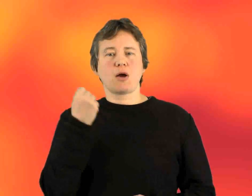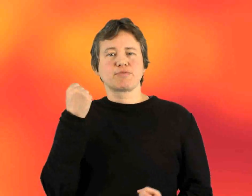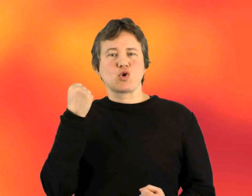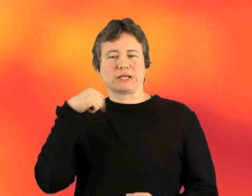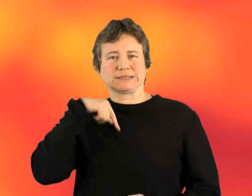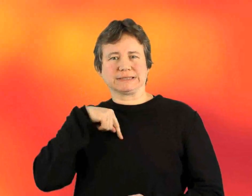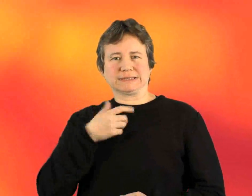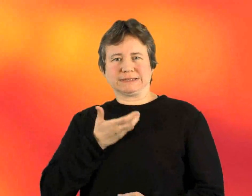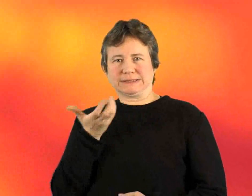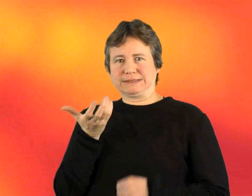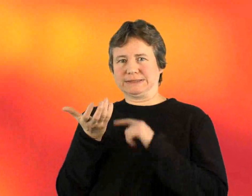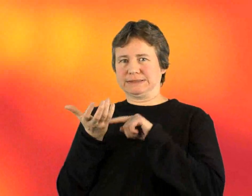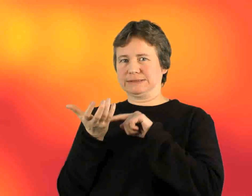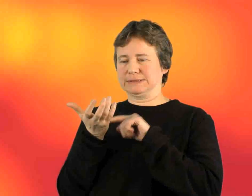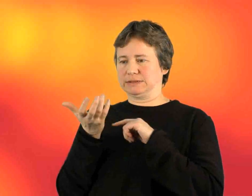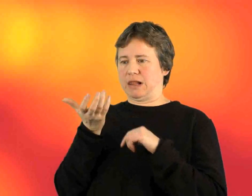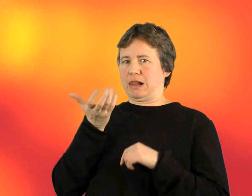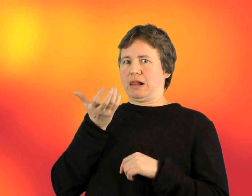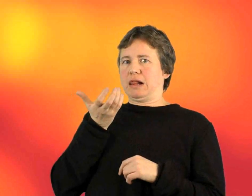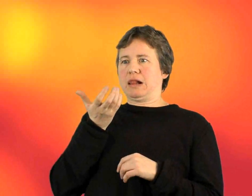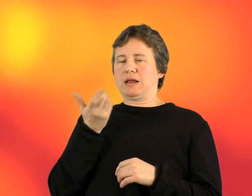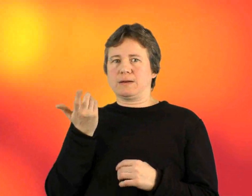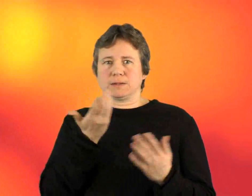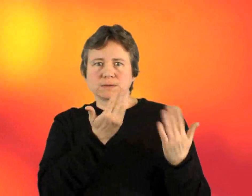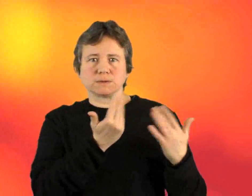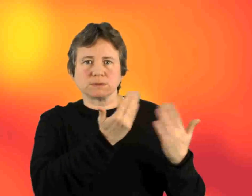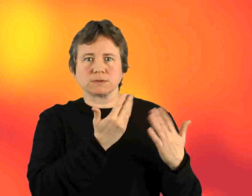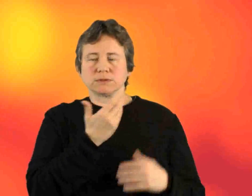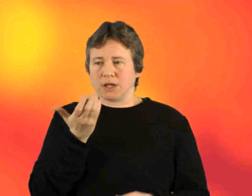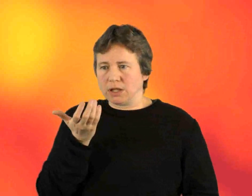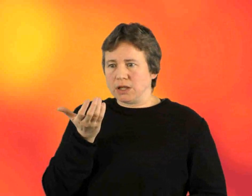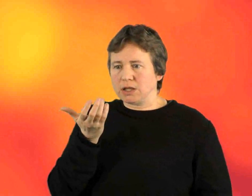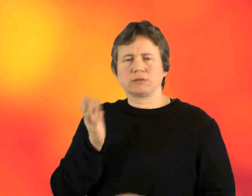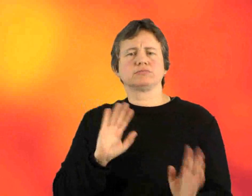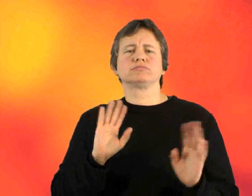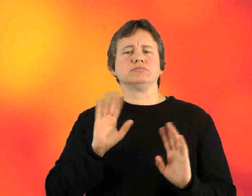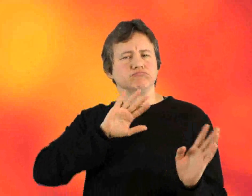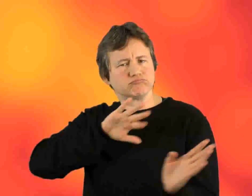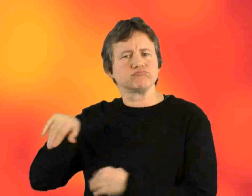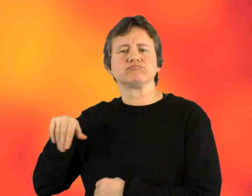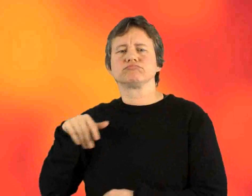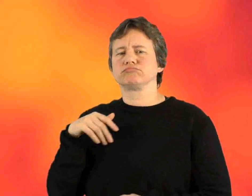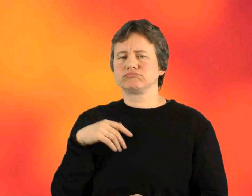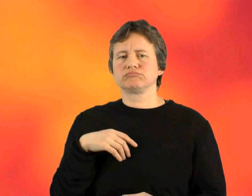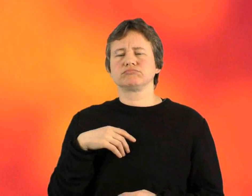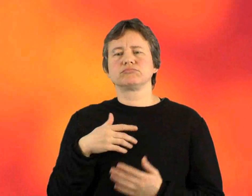Das Böse in mir soll mich nicht fesseln und soll andere nicht fesseln Nein, das nicht!